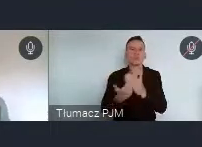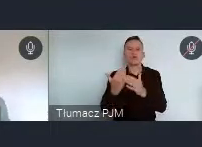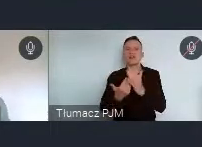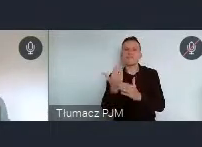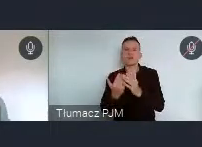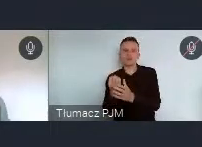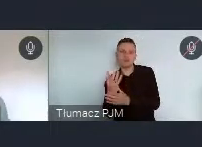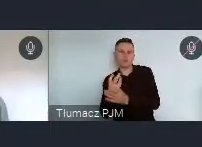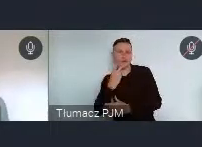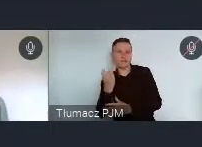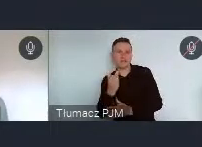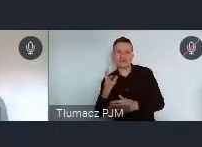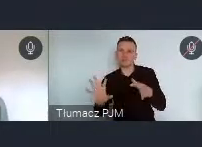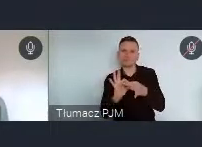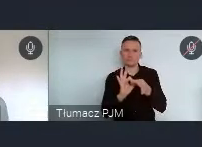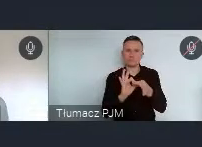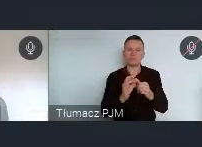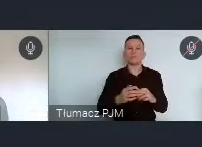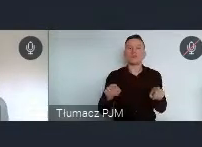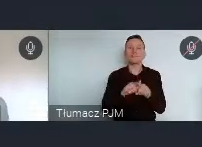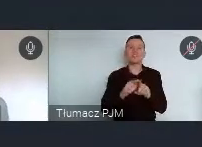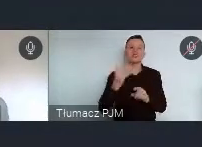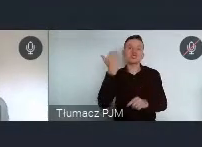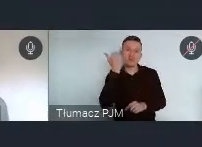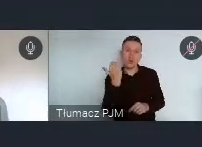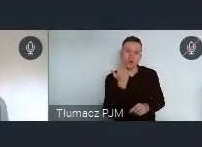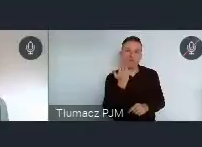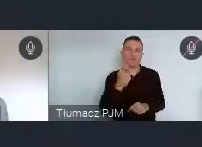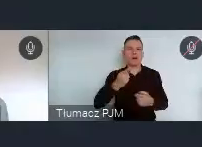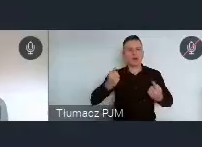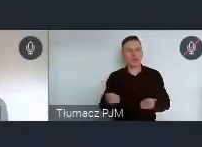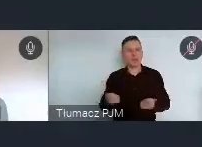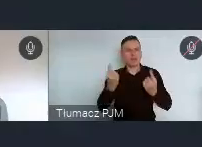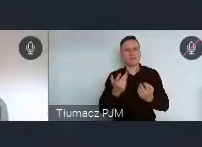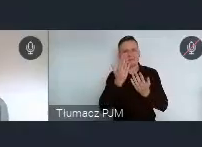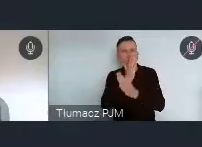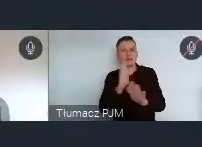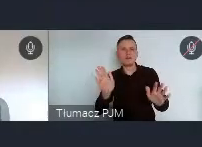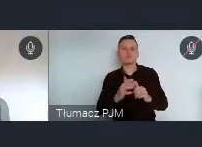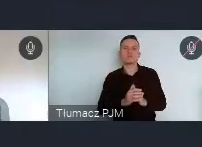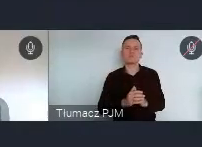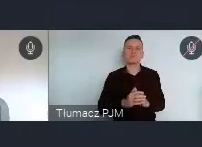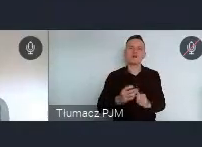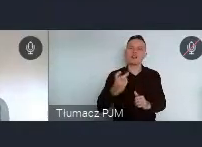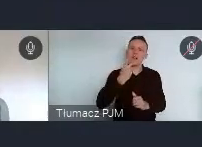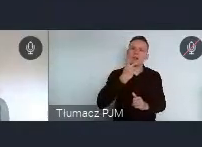i Częstochowa, która promuje efektywność energetyczną na bardzo różne sposoby.